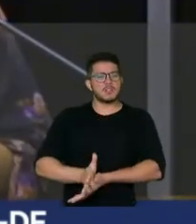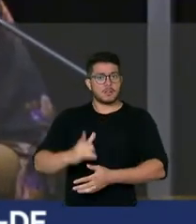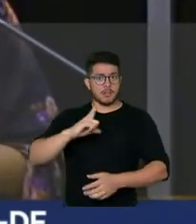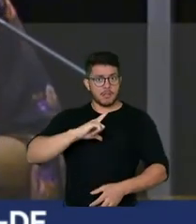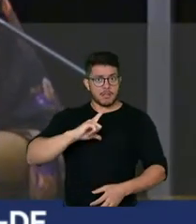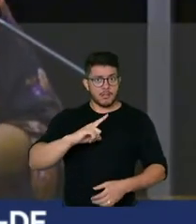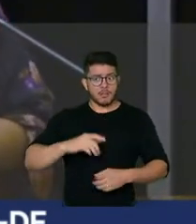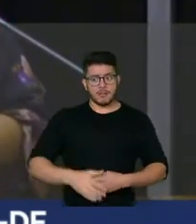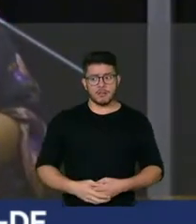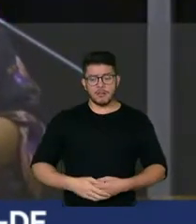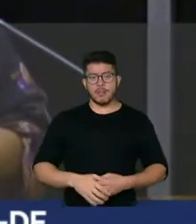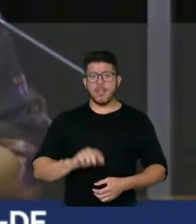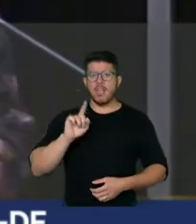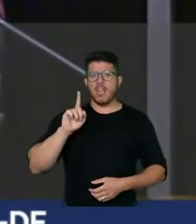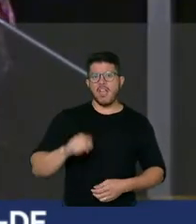PORTUGUESA A PALAVRA GÊ NERO. ARRANCAR PARA ESCONDER O